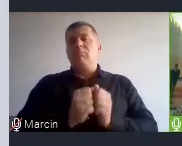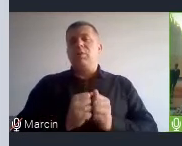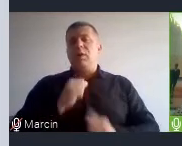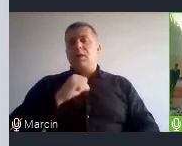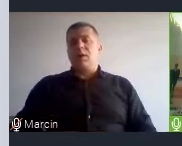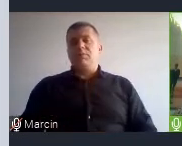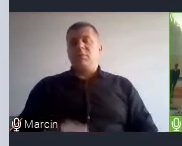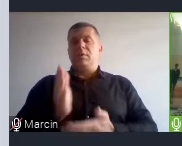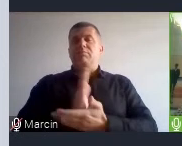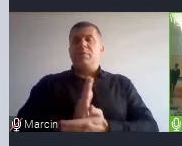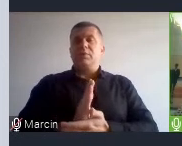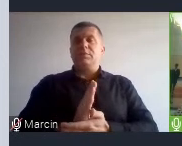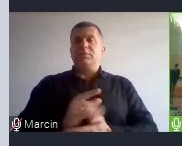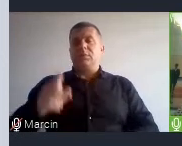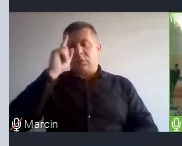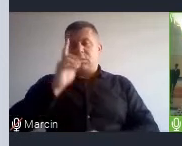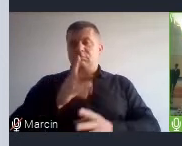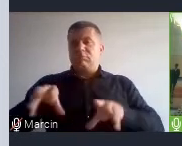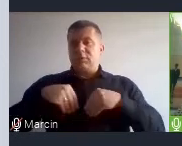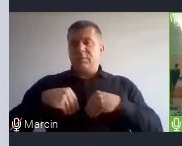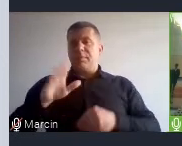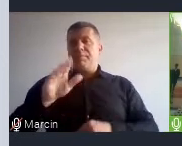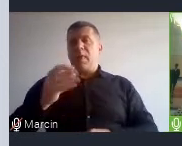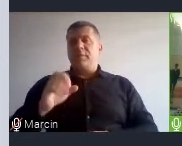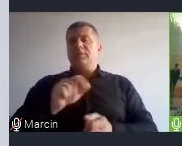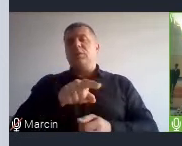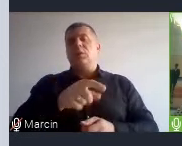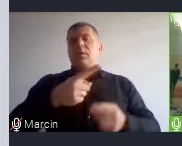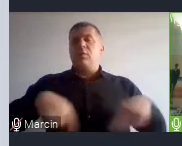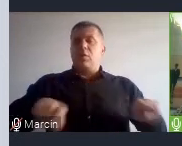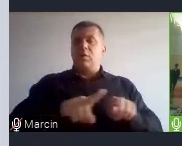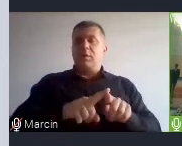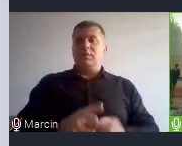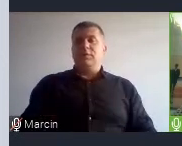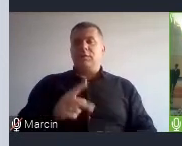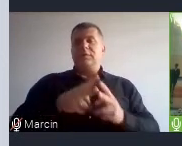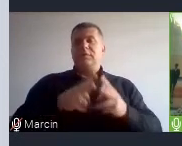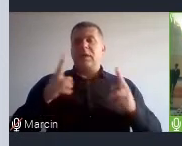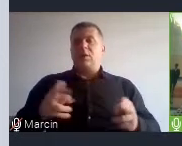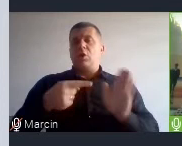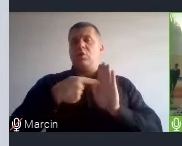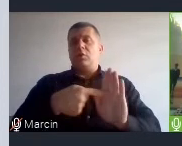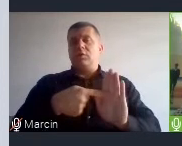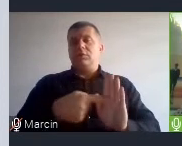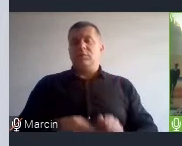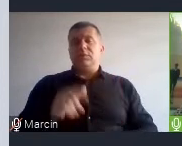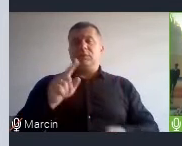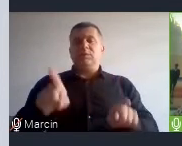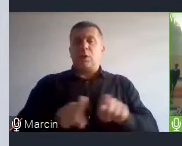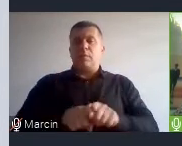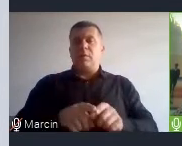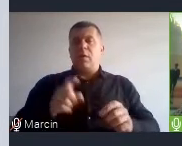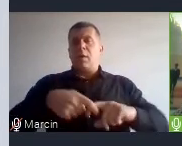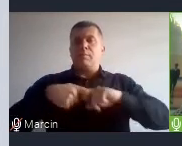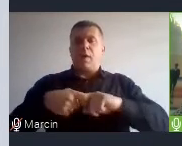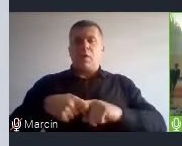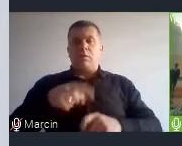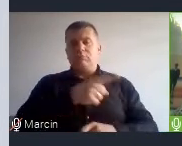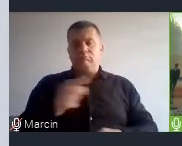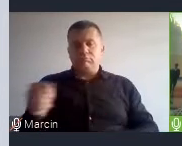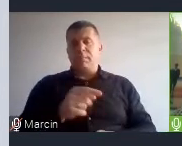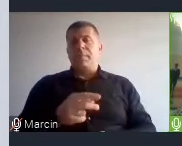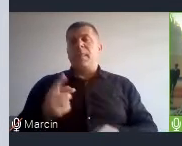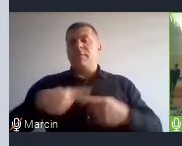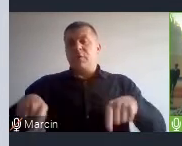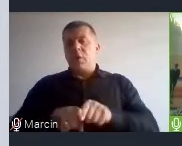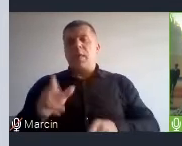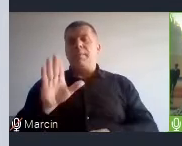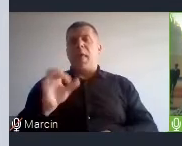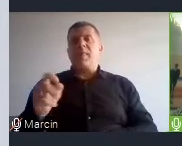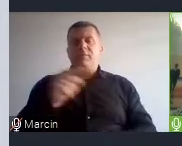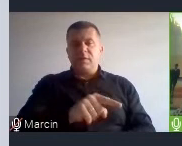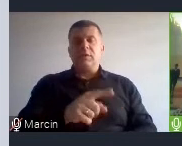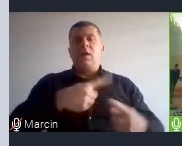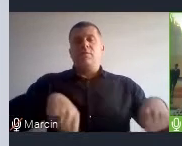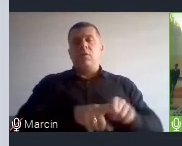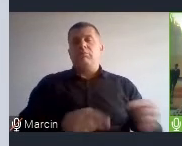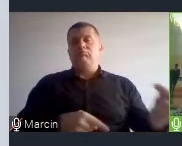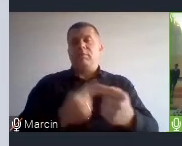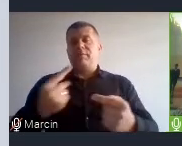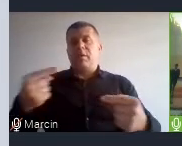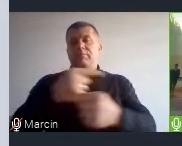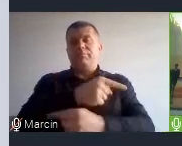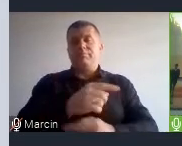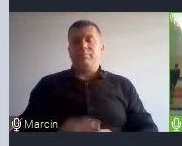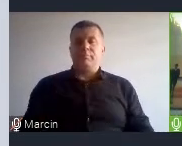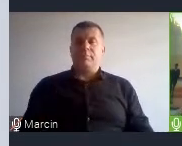pomiędzy Beneficjentem a Wykonawcami i ten zakres dotyczy zarówno powiązań Beneficjenta z Wykonawcą, jak i Wykonawcy i Beneficjenta.